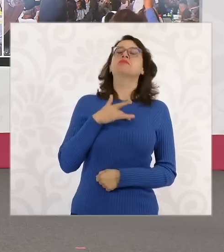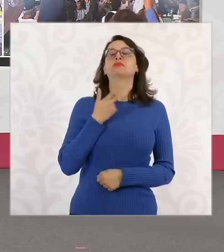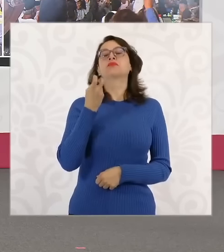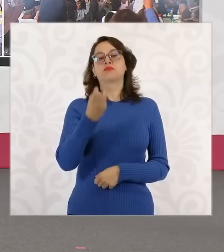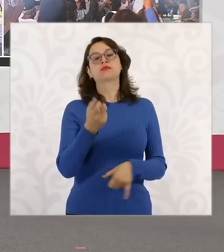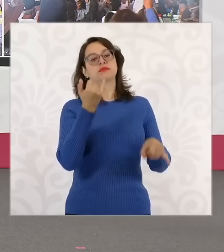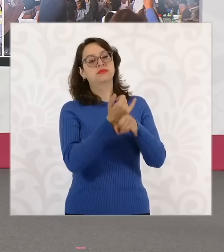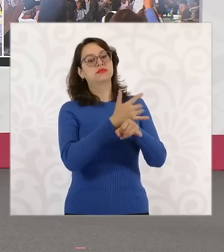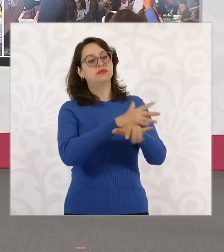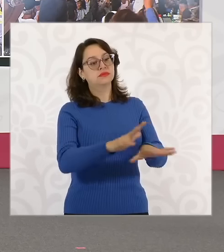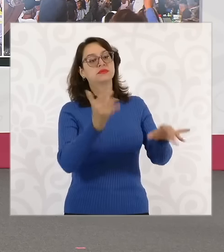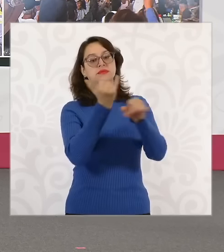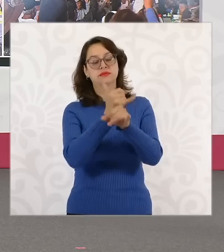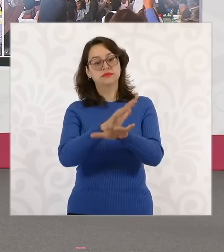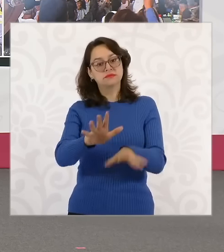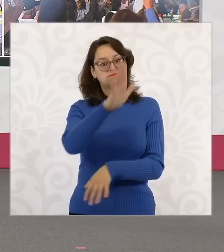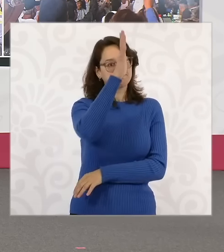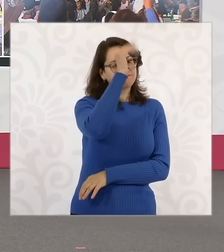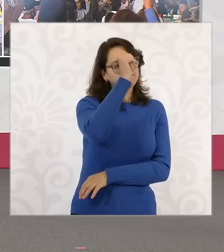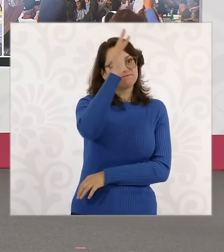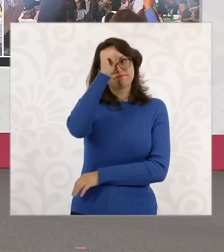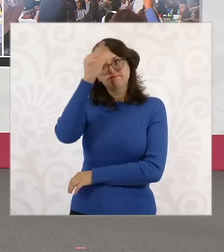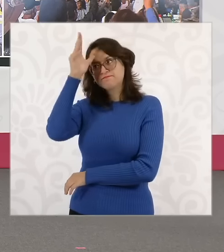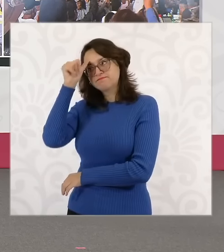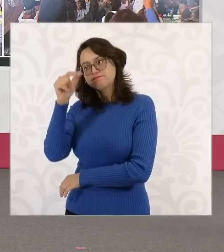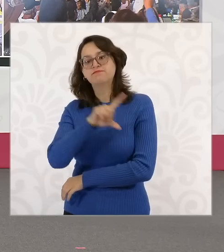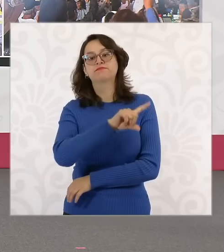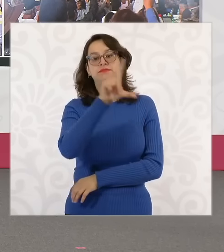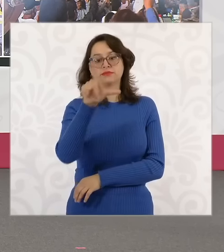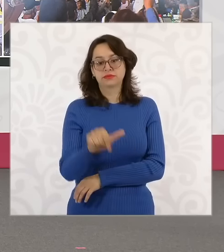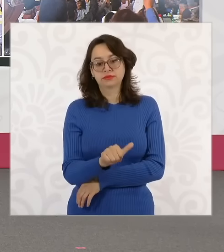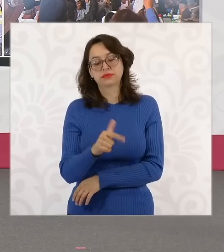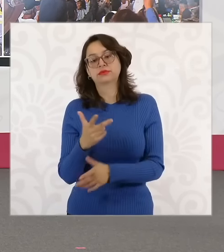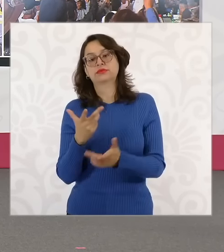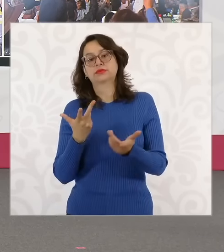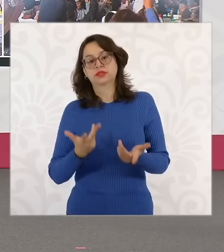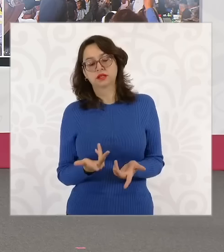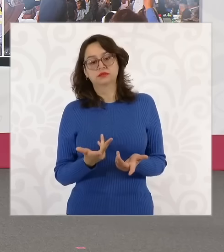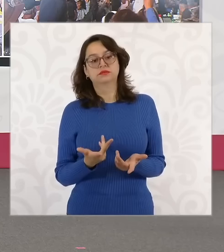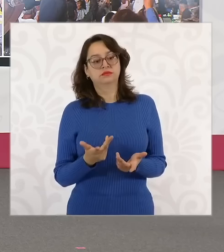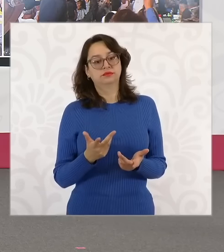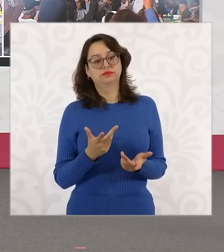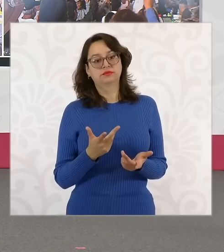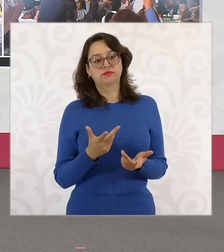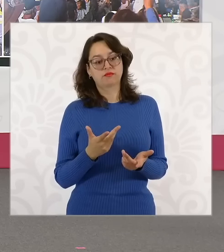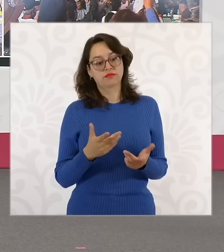los caminamientos de las distintas instituciones, se se varios equipos van caminando sobre lo que